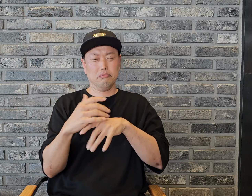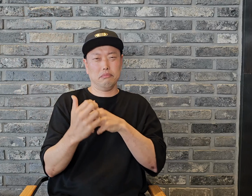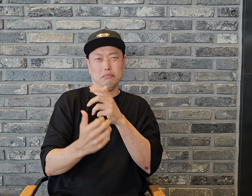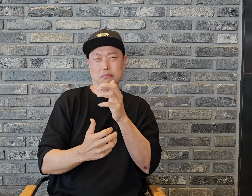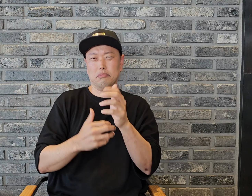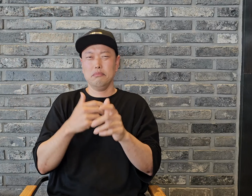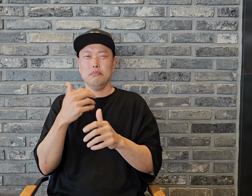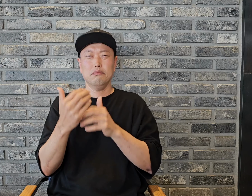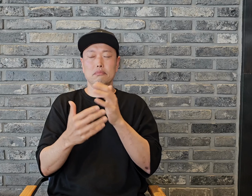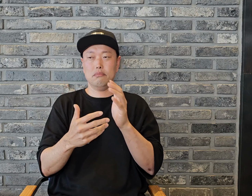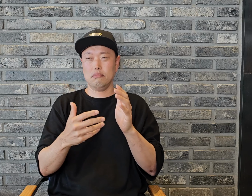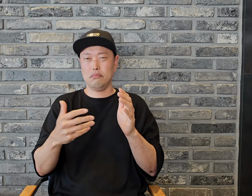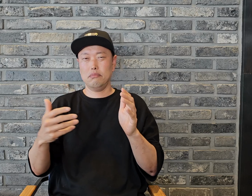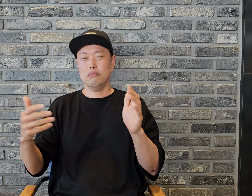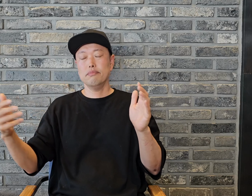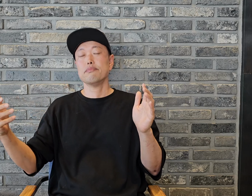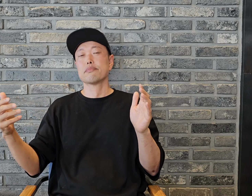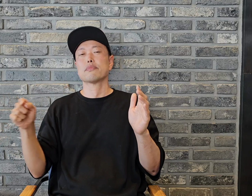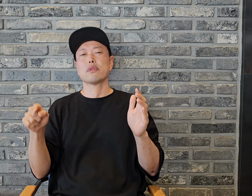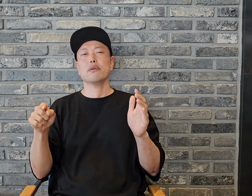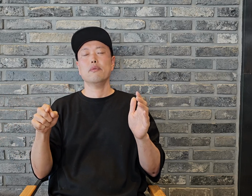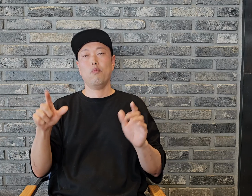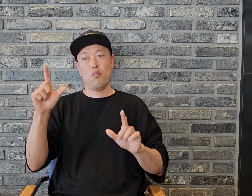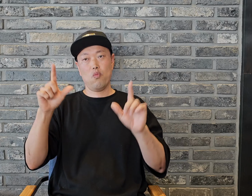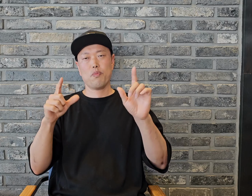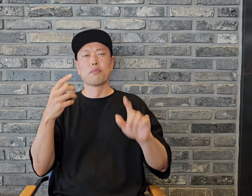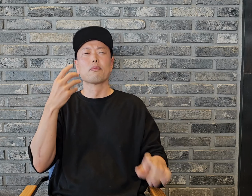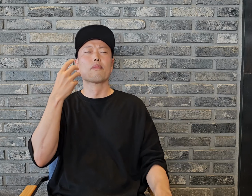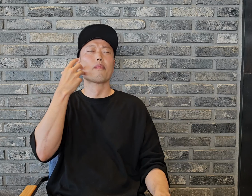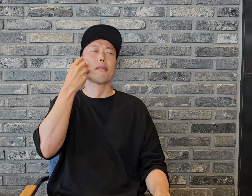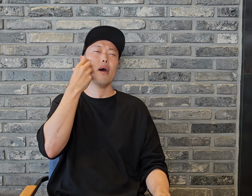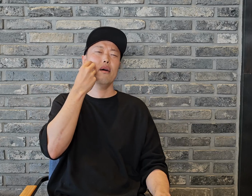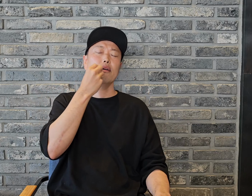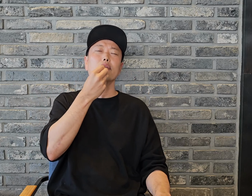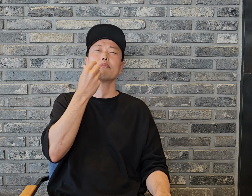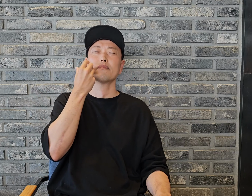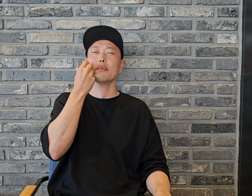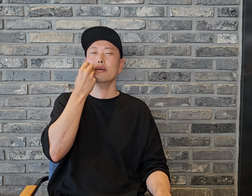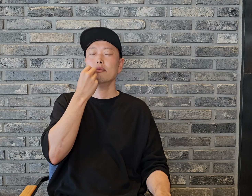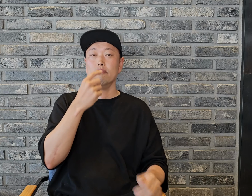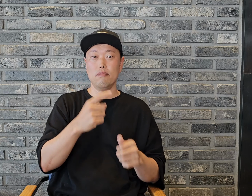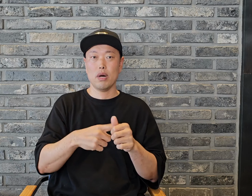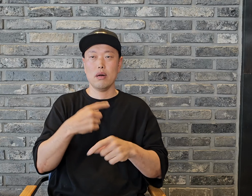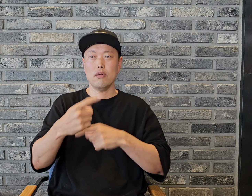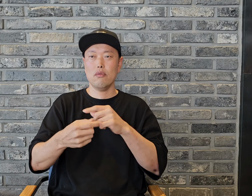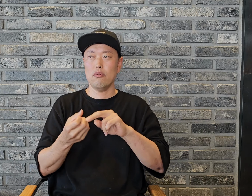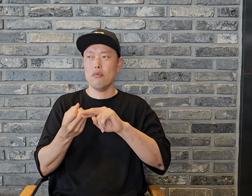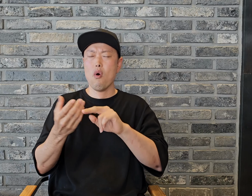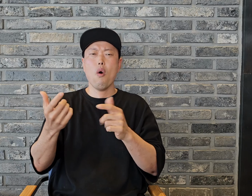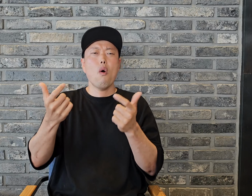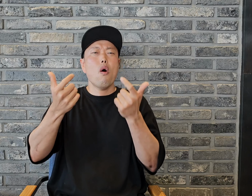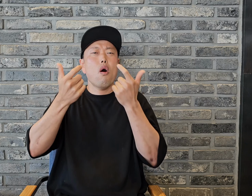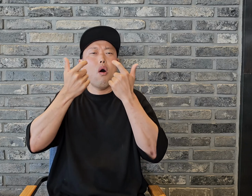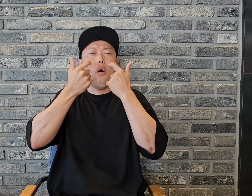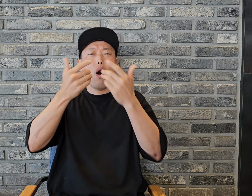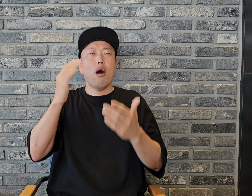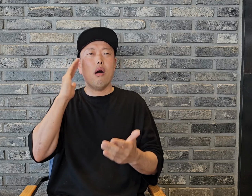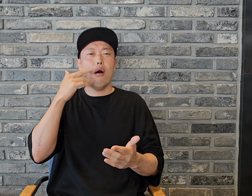Wenn Sie darüber nachdenken, wie Sie Ihre Hände nutzen, werden Sie attraktiver. Die Übertragung wird klar sein und gehörlose Menschen